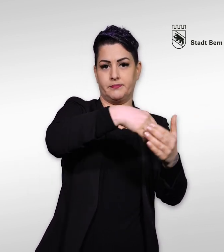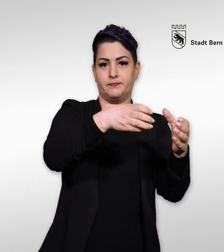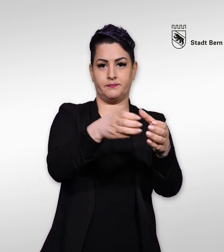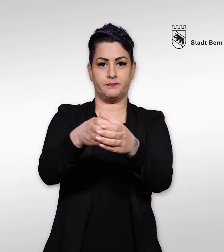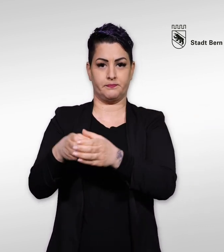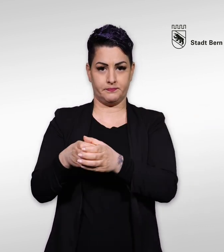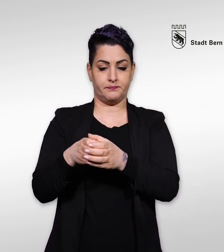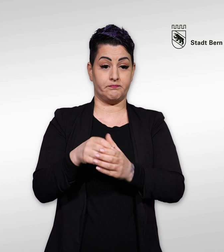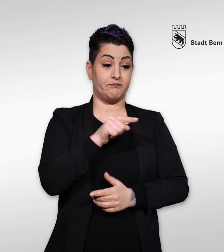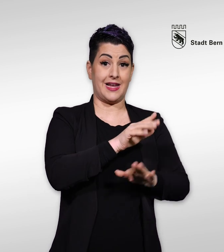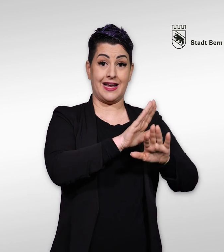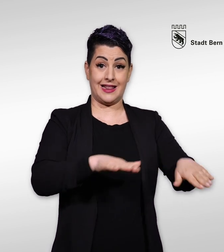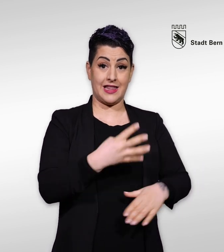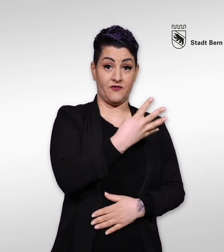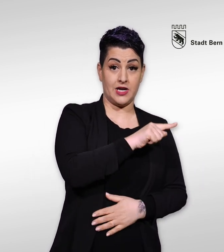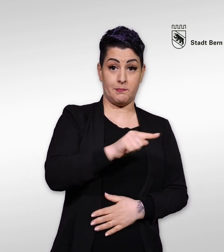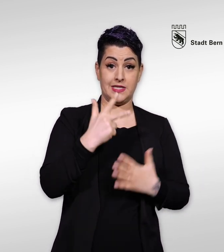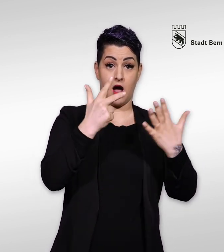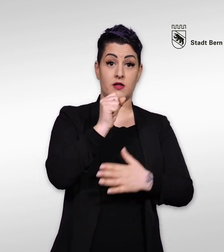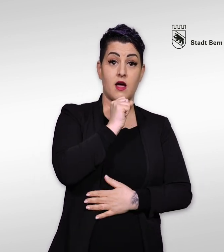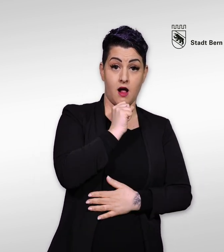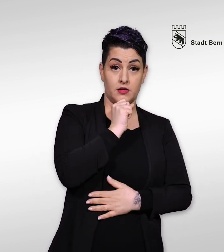In der Basisstufe gehen 4- bis 8-jährige Kinder